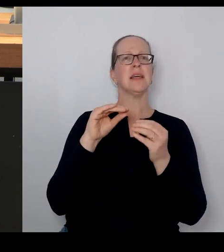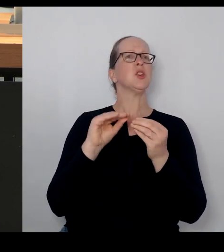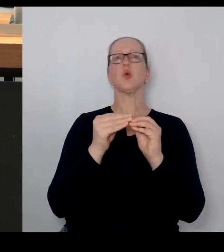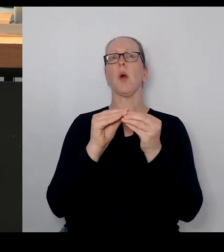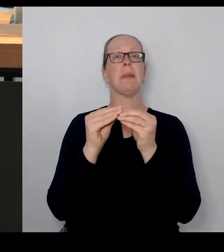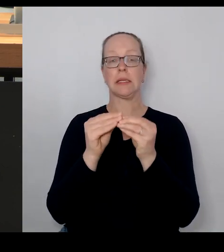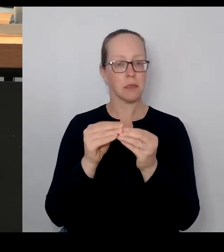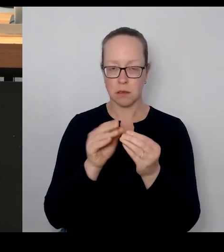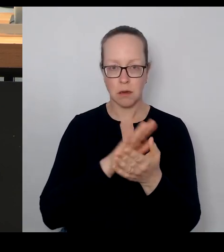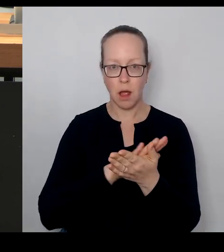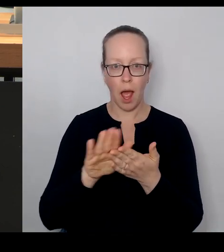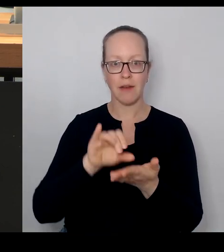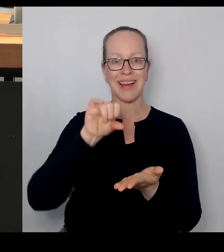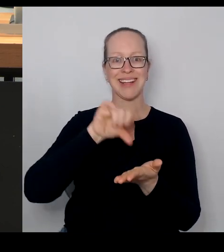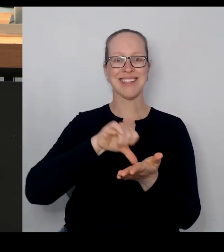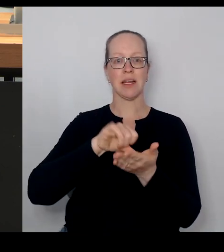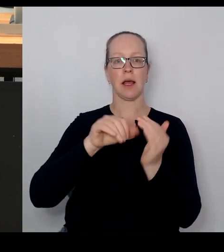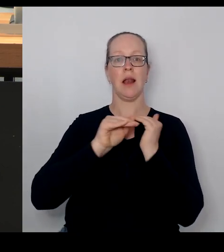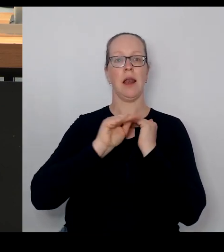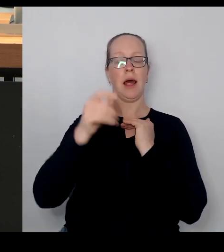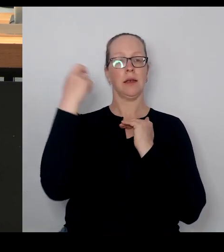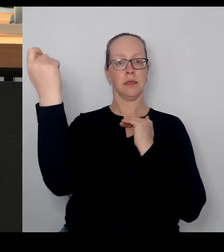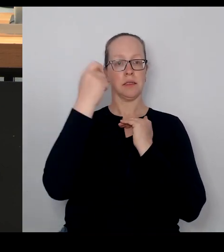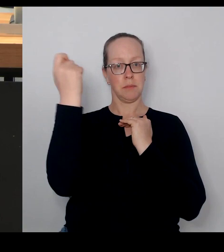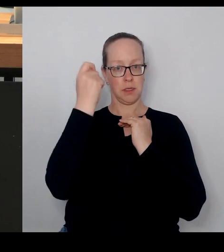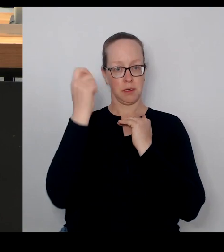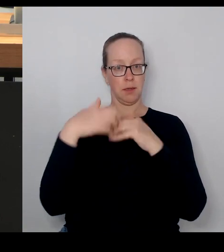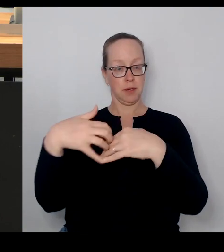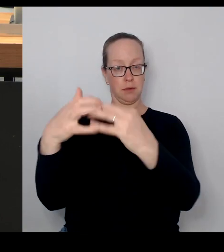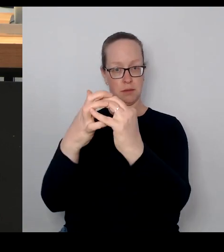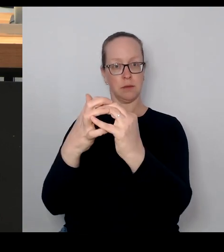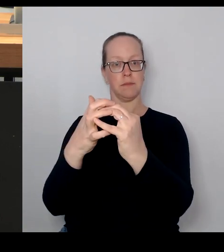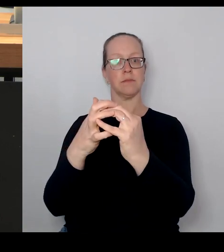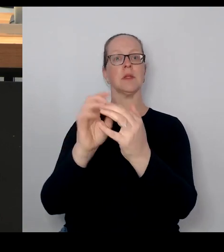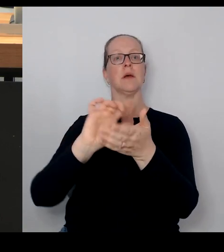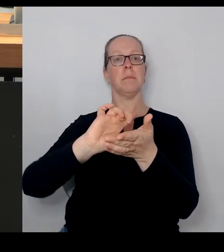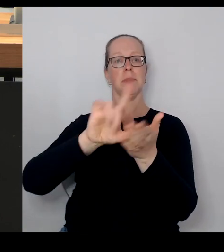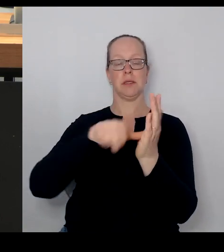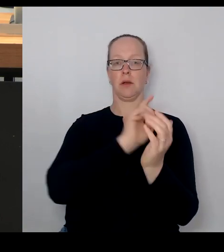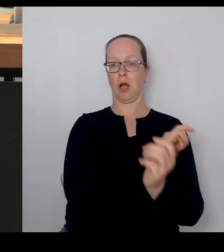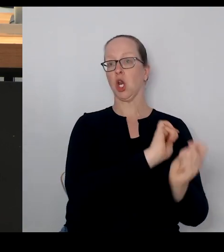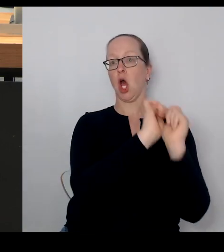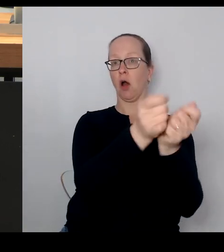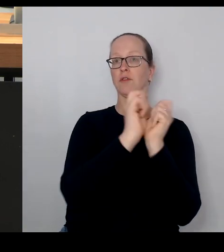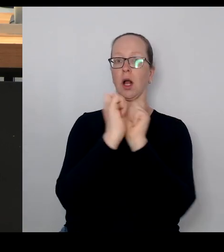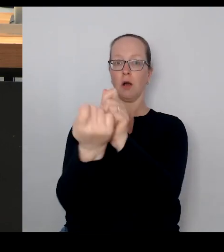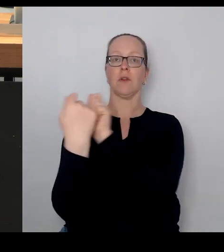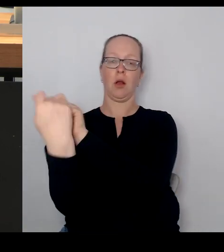das wollen, den dann beauftragen können, die Schulen zu reinigen. Aber auch in die Richtung passiert gar nichts.